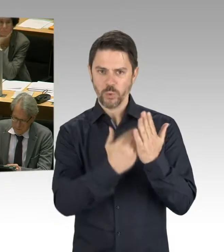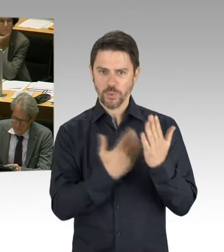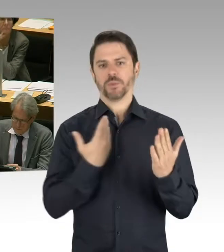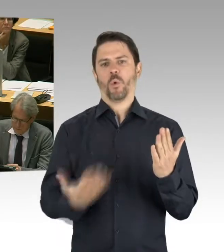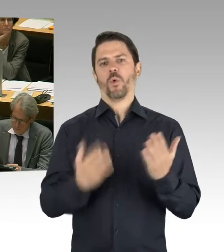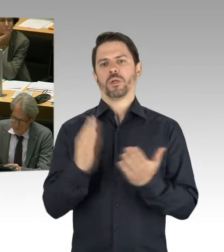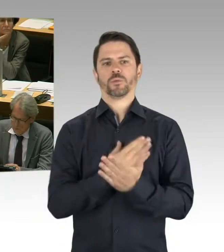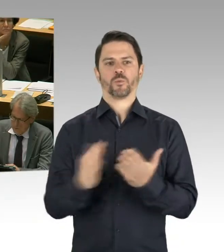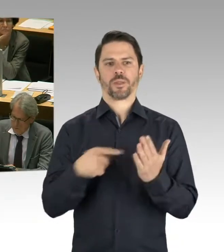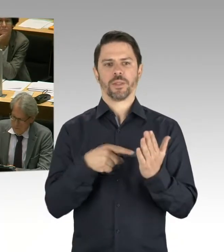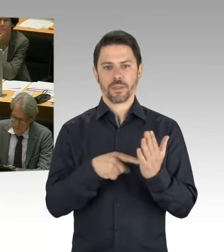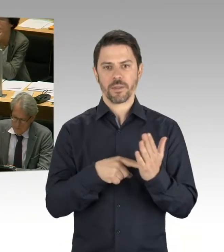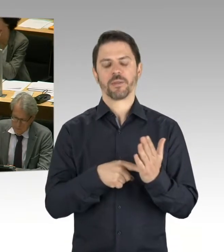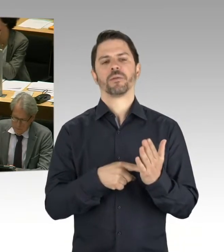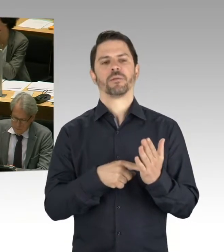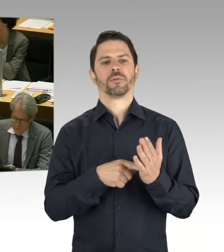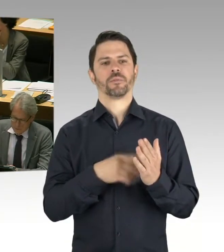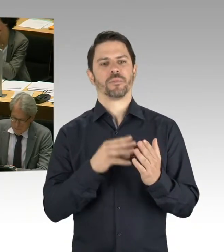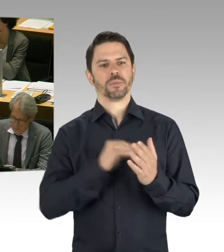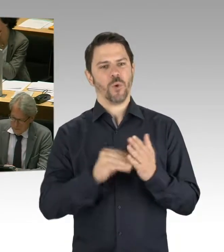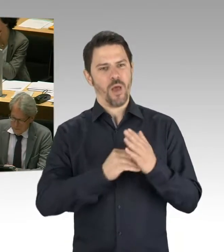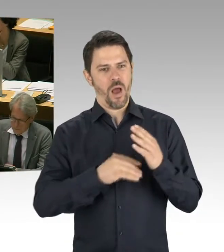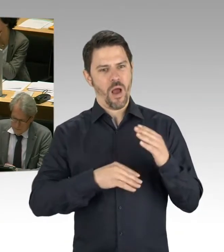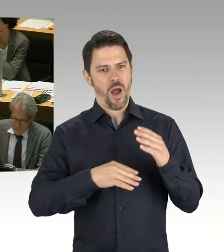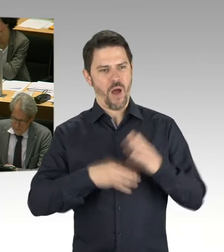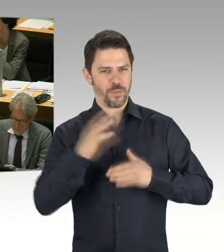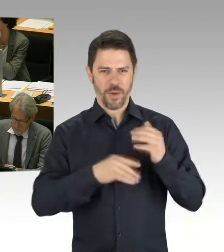um viele Schulplätze zu schaffen, aber auch in der Sanierung voranzuschreiten.